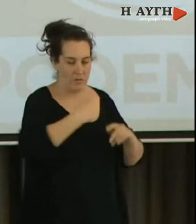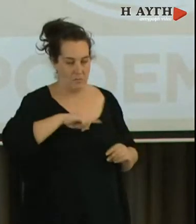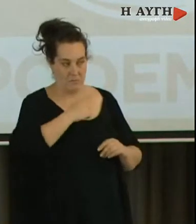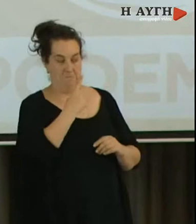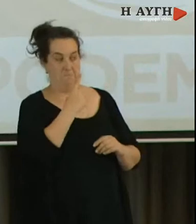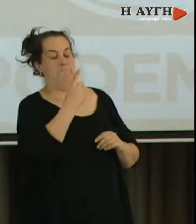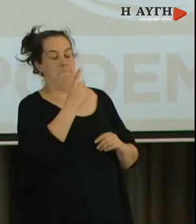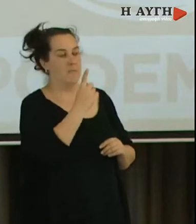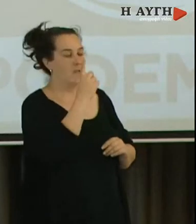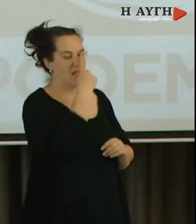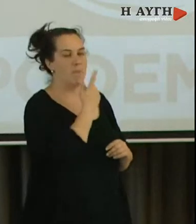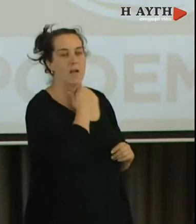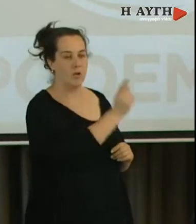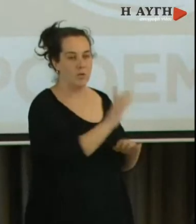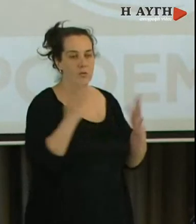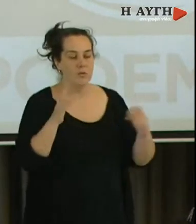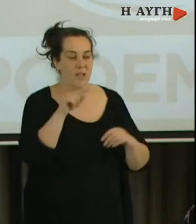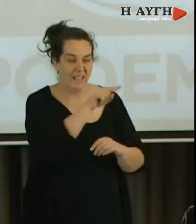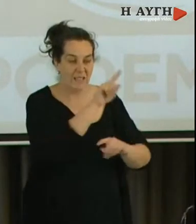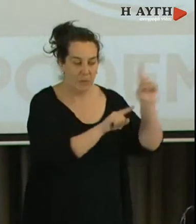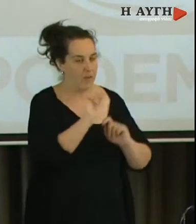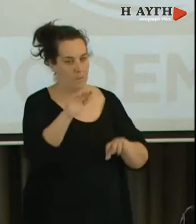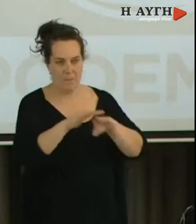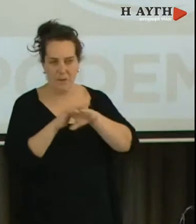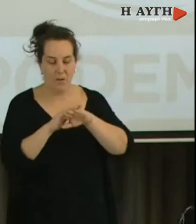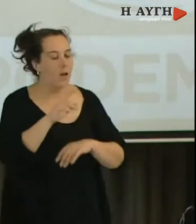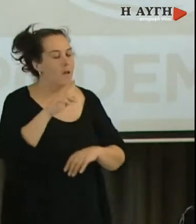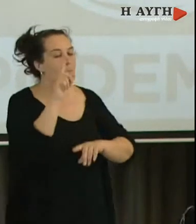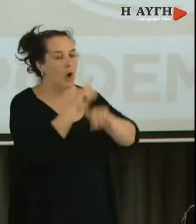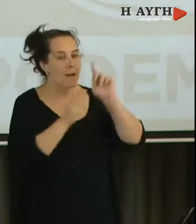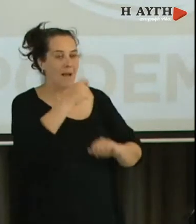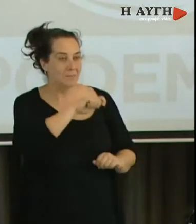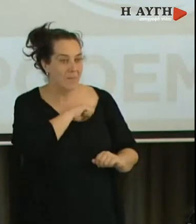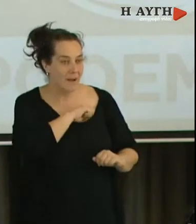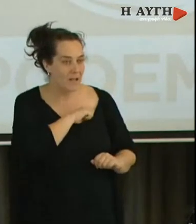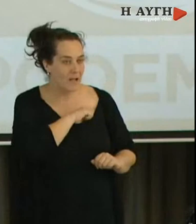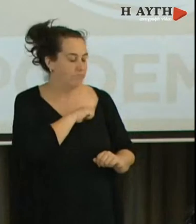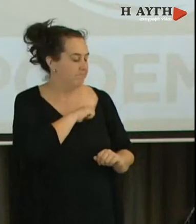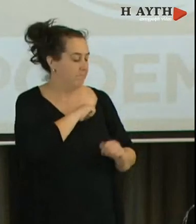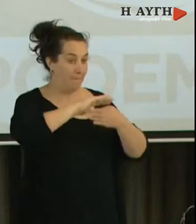muy claro y decir que el problema de nuestro país no es que arman contenedores que es que gente que busca alimentos en los contenedores